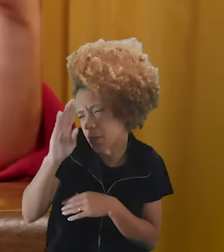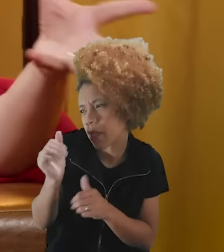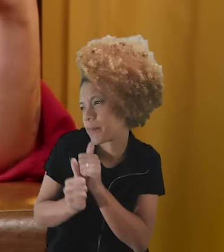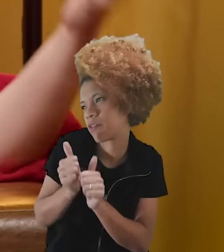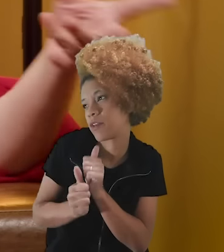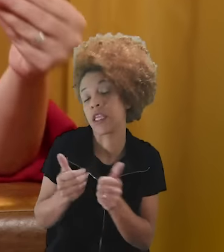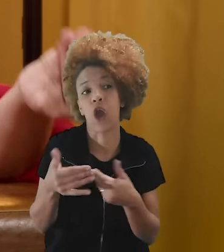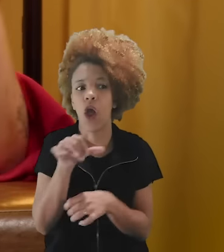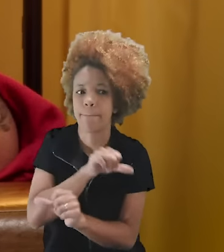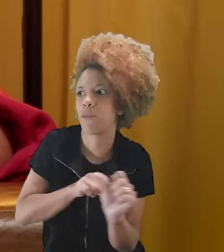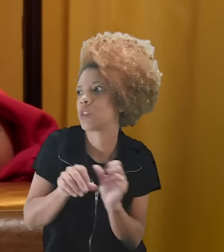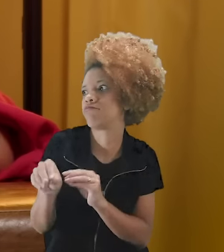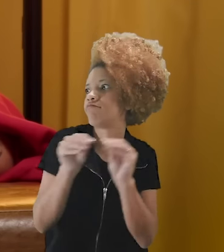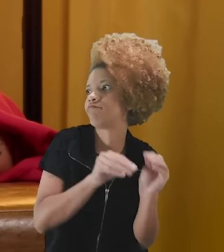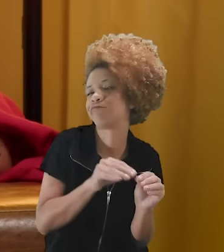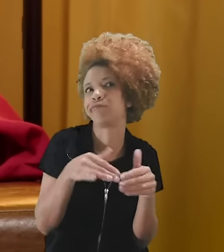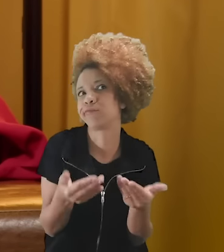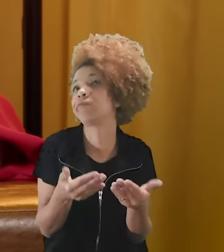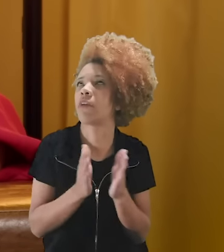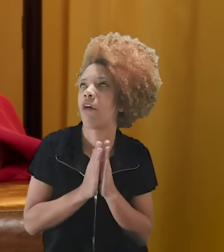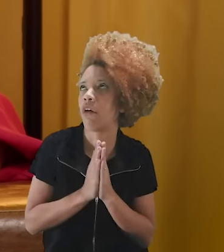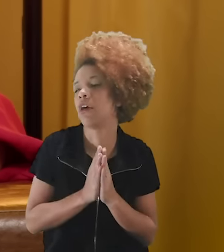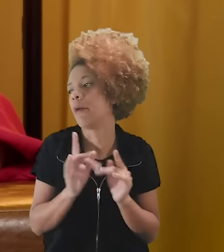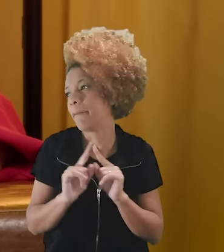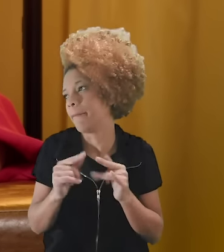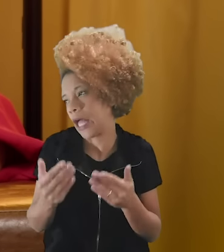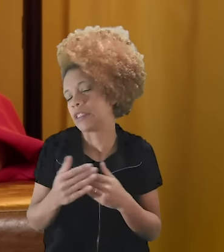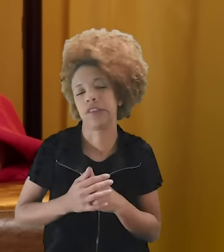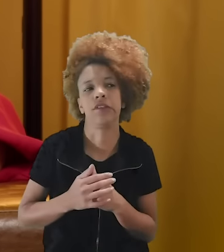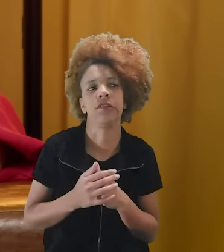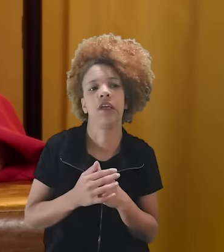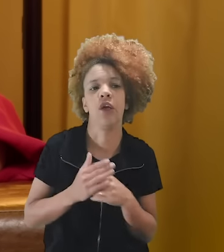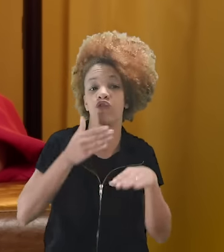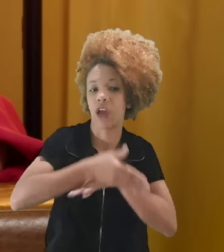ouviu homens narrando e agora que tá mudando isso finalmente E então muitas vezes eu entrava para